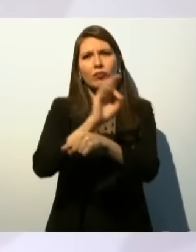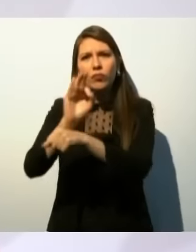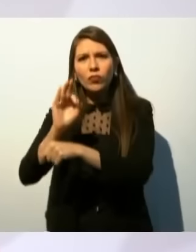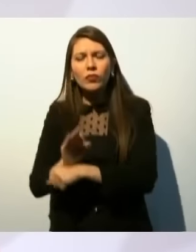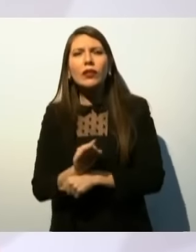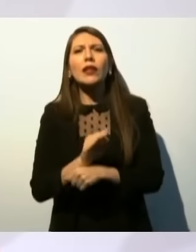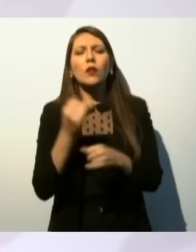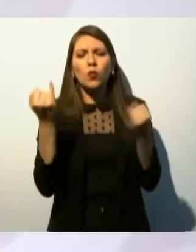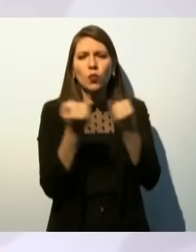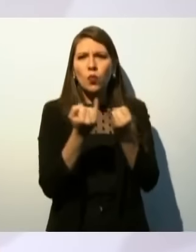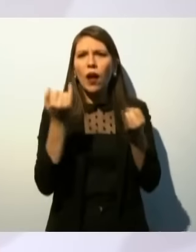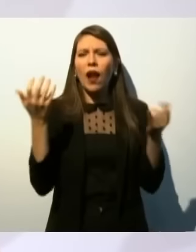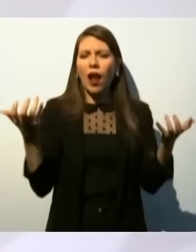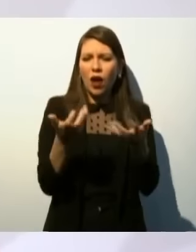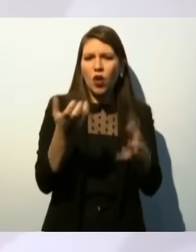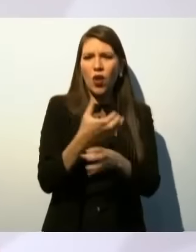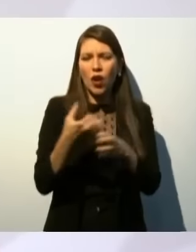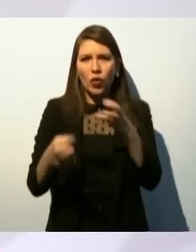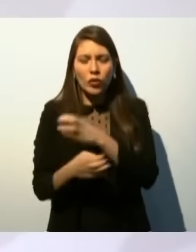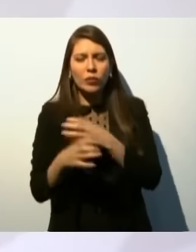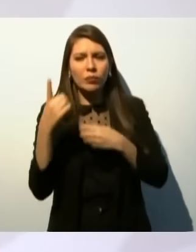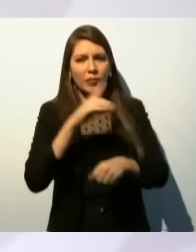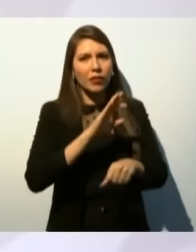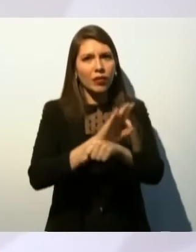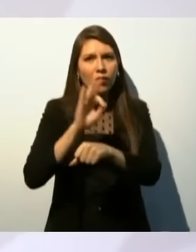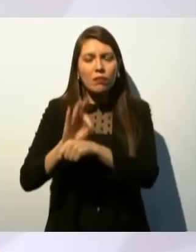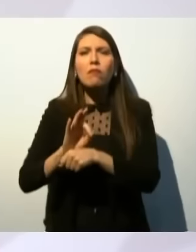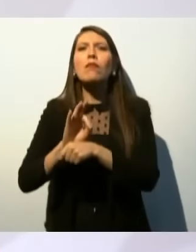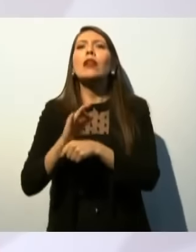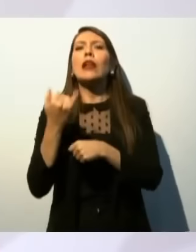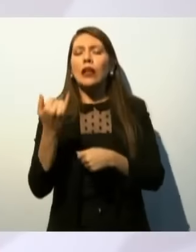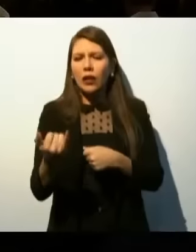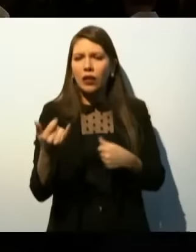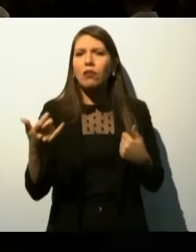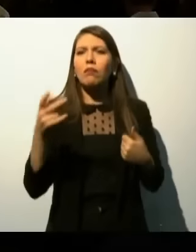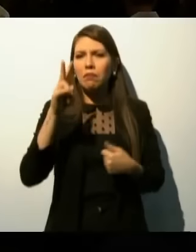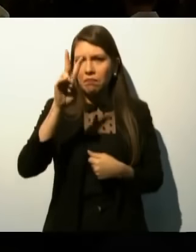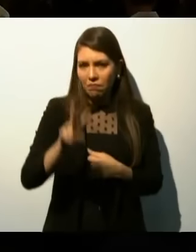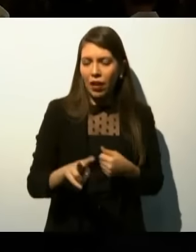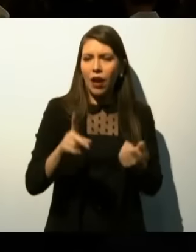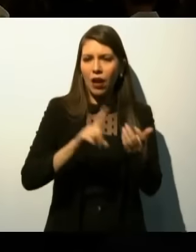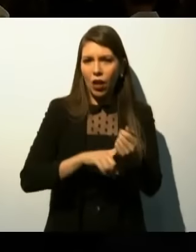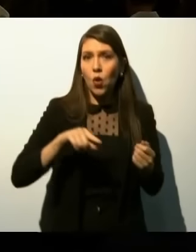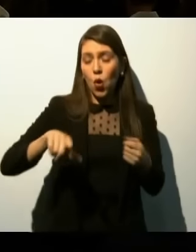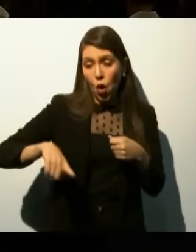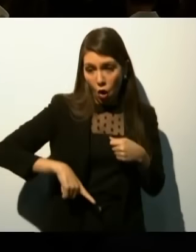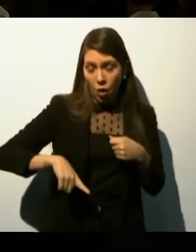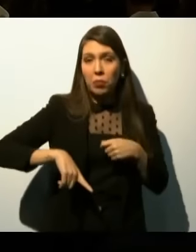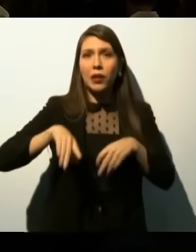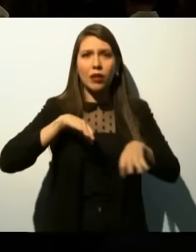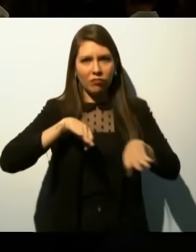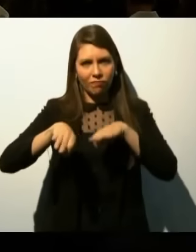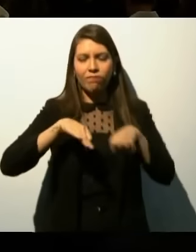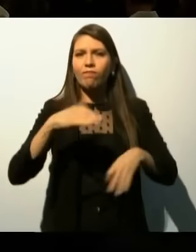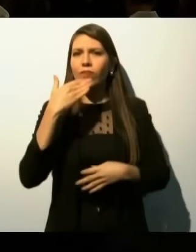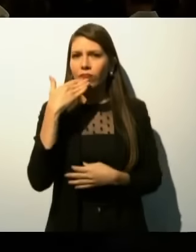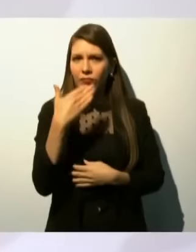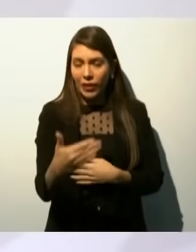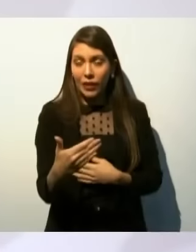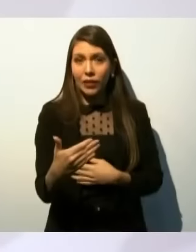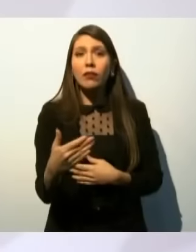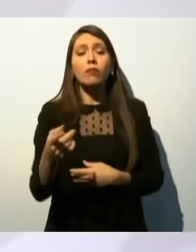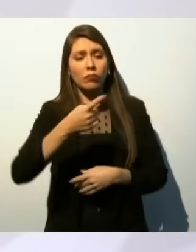para promover unos eficaces gobiernos municipales estamos listos y preparados para esa encomienda